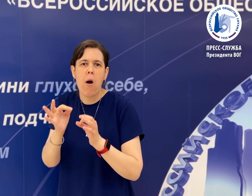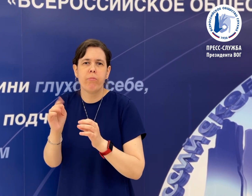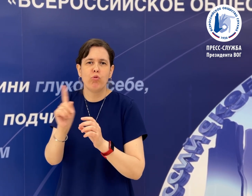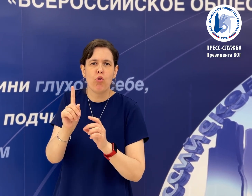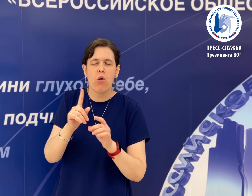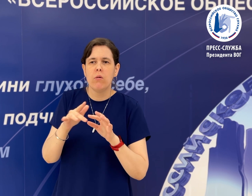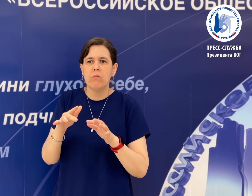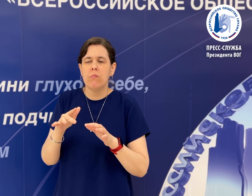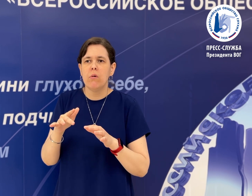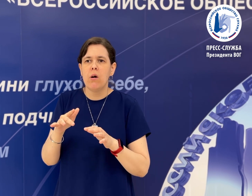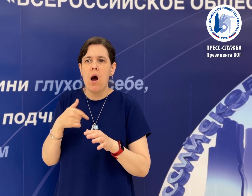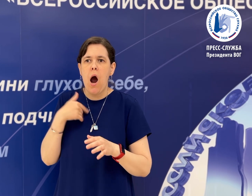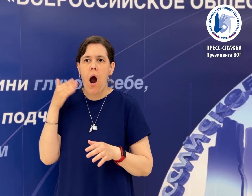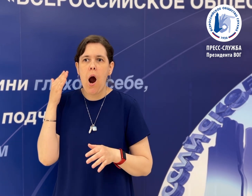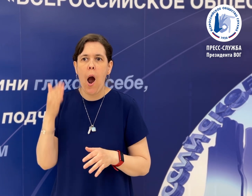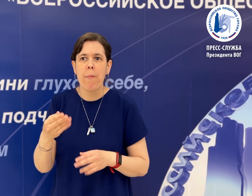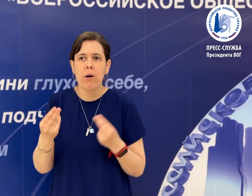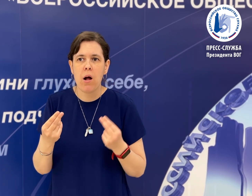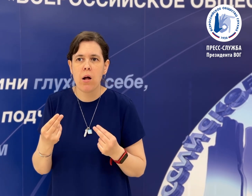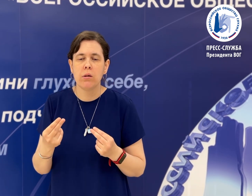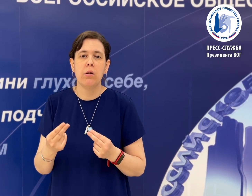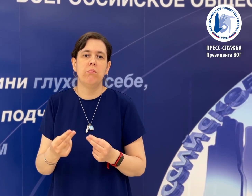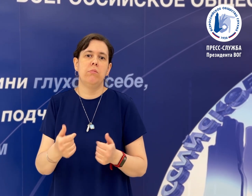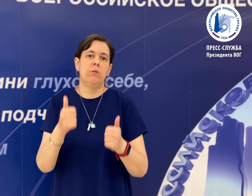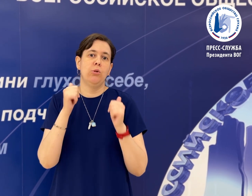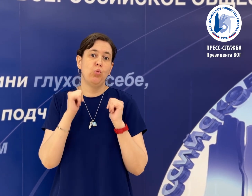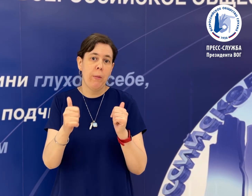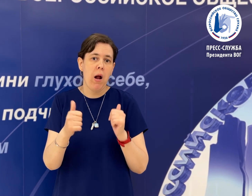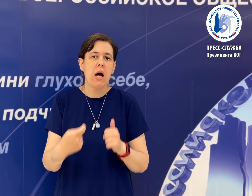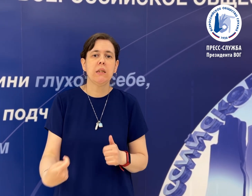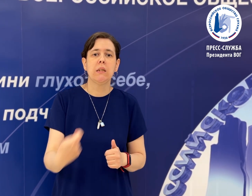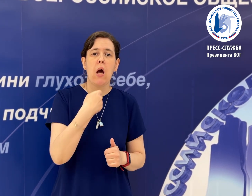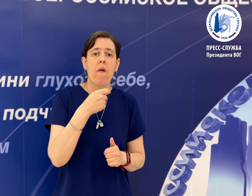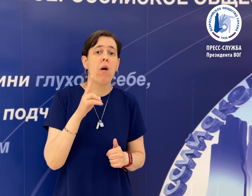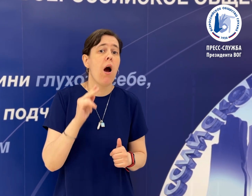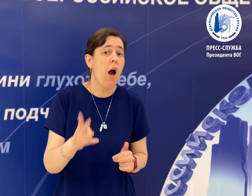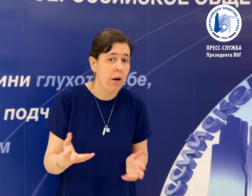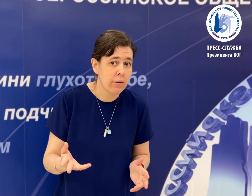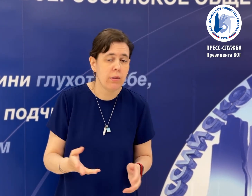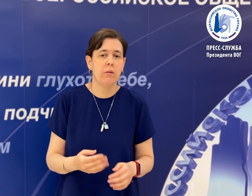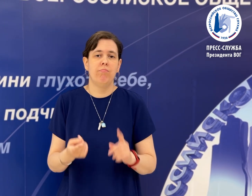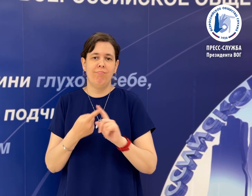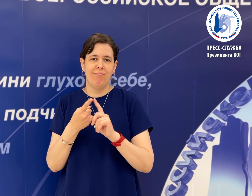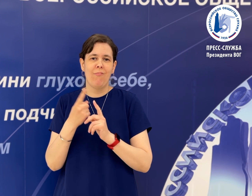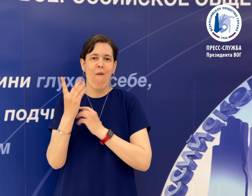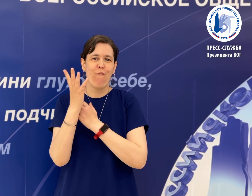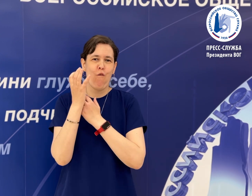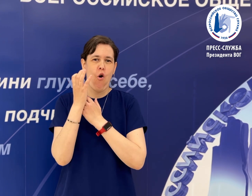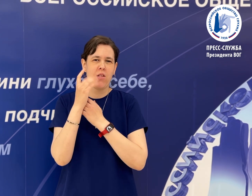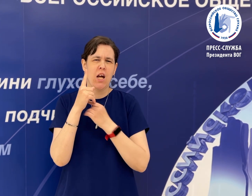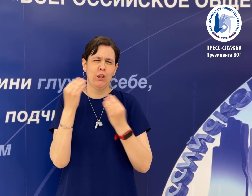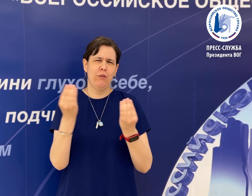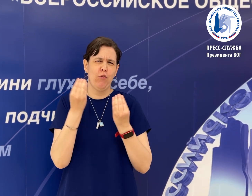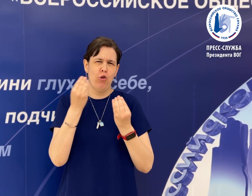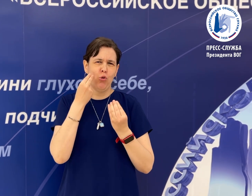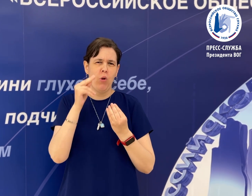соответствуете возрасту и готовы сыграть в сериале, то подавайте заявку. Чтобы подать заявку, вам нужно отправить: первое – свою недавнюю фотографию.